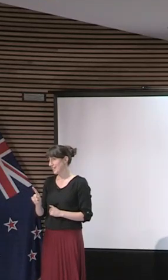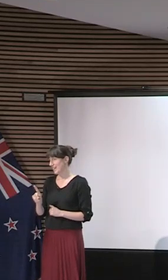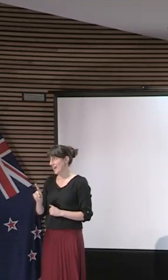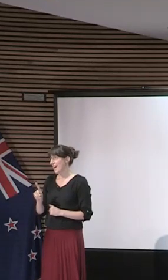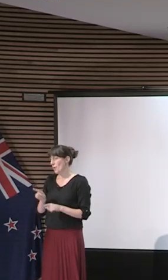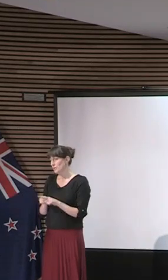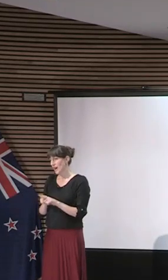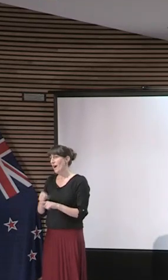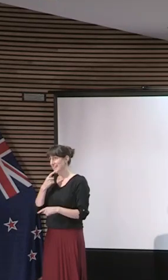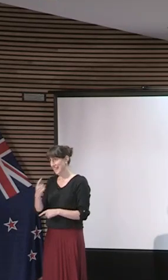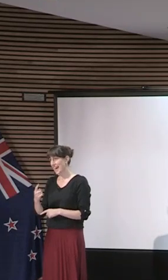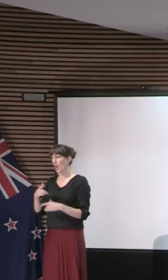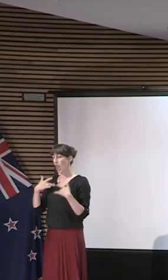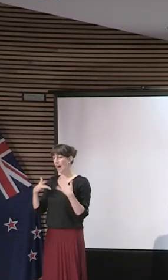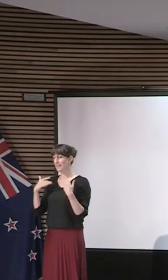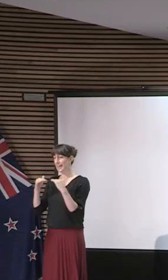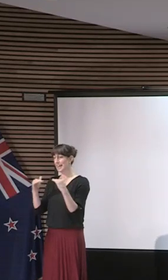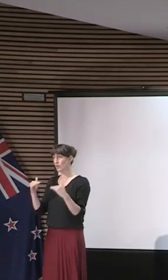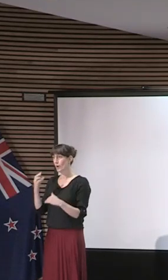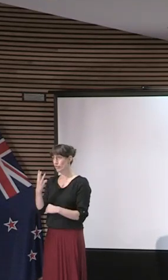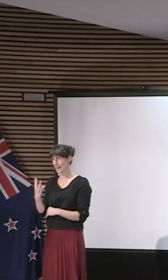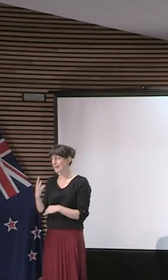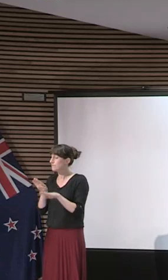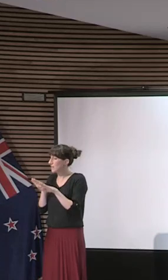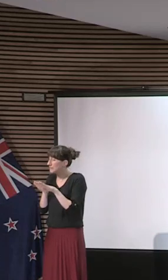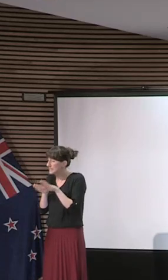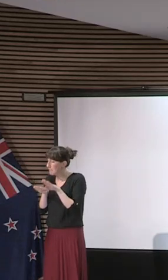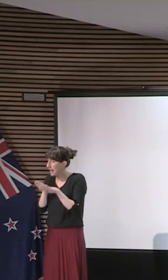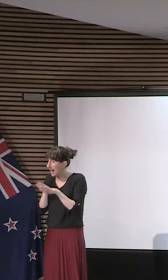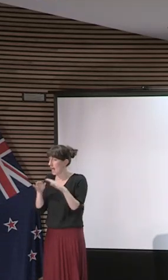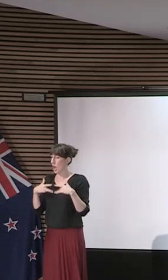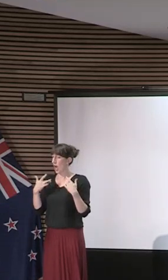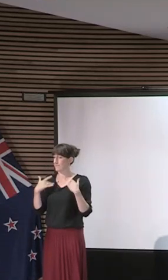Tena ko Miharo etahi o nga kaimakitaki i tenei ra ki kite ahau i konei i te taha o Dr Bloomfield ki te korero wawe